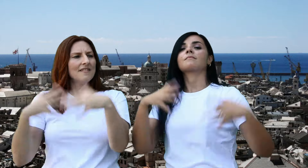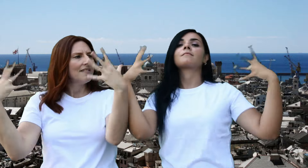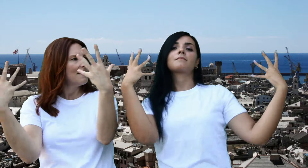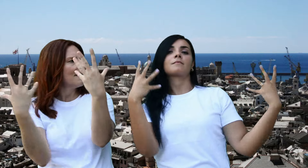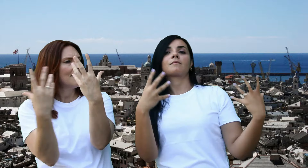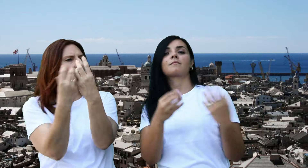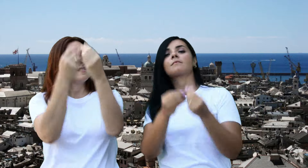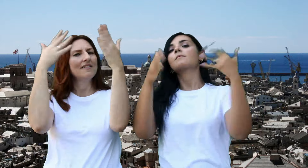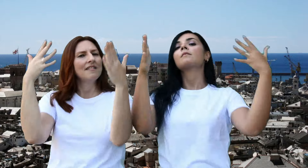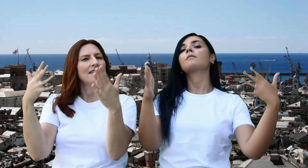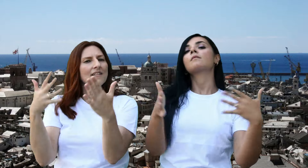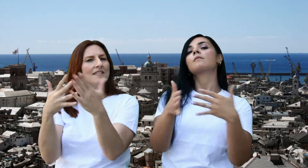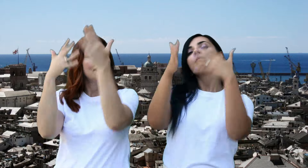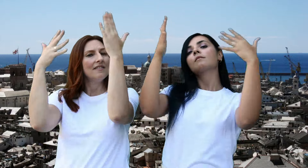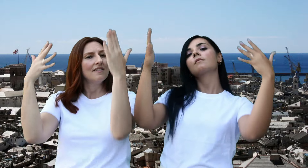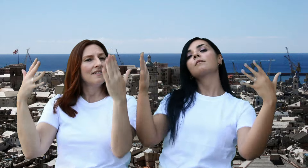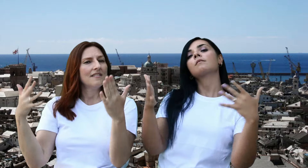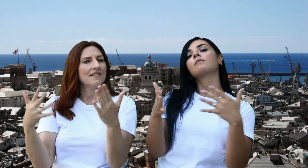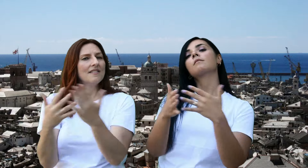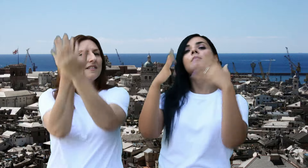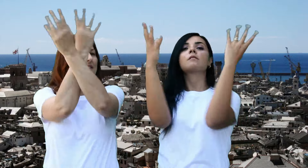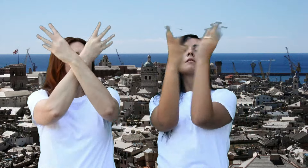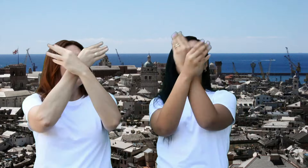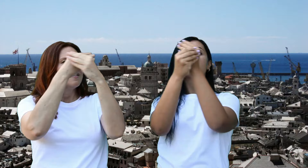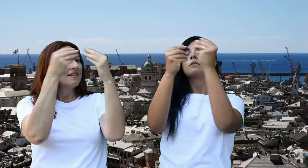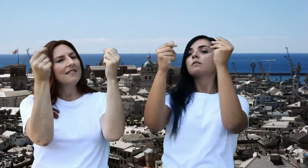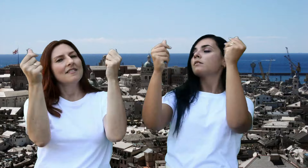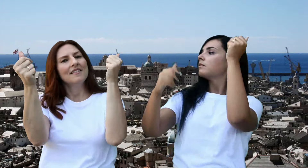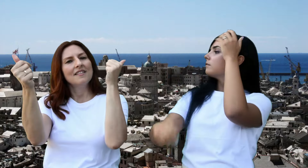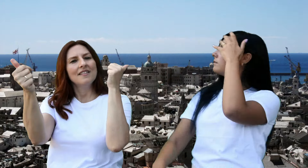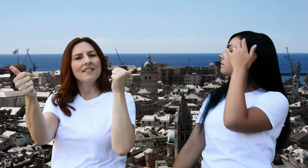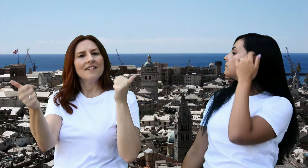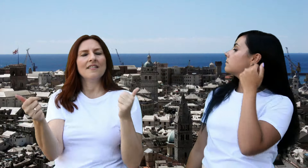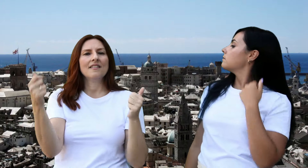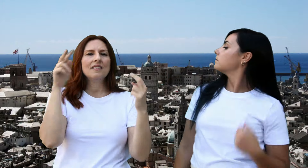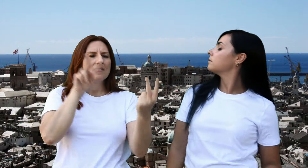motivati e uniti risolvendo ogni situazione!